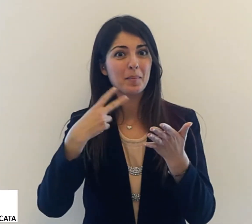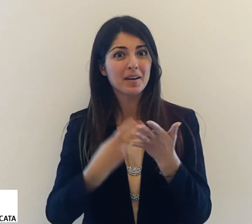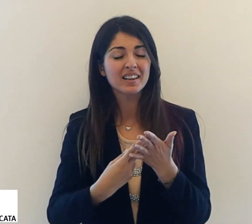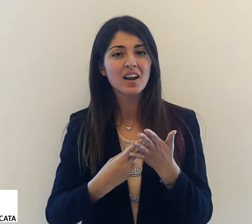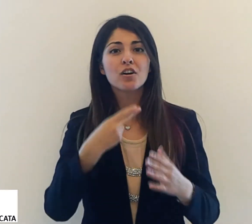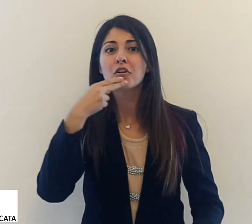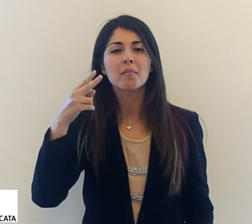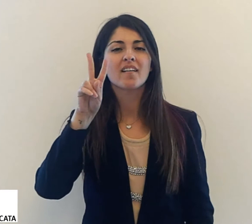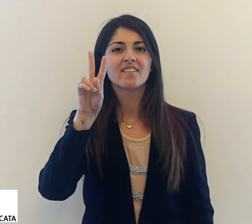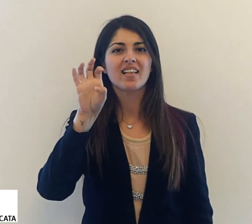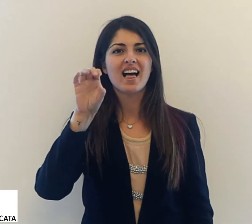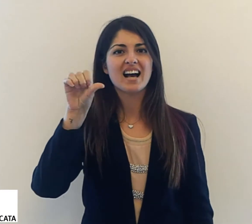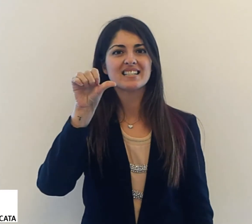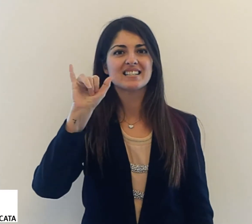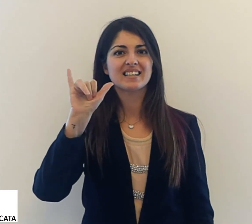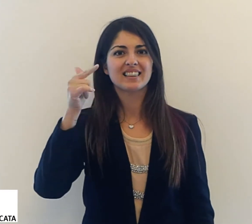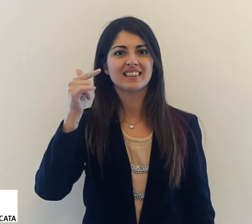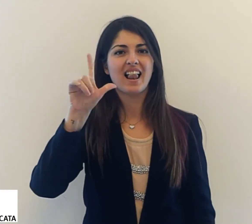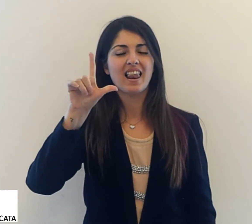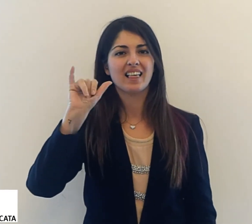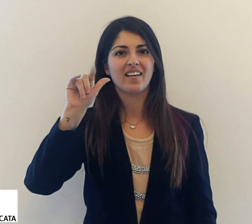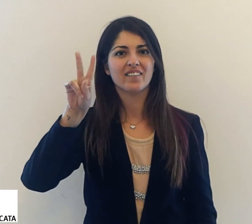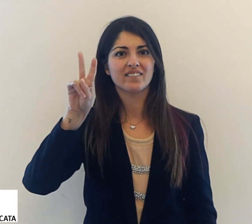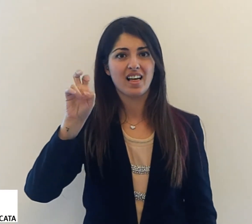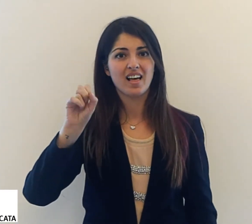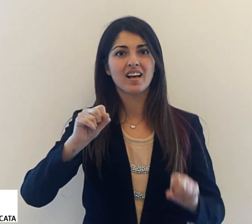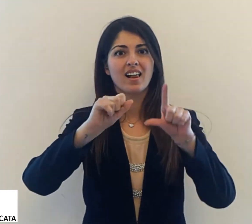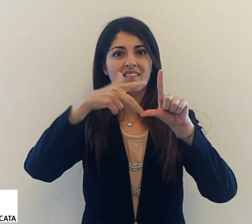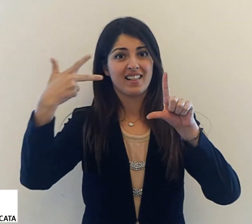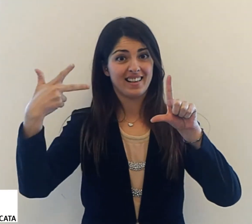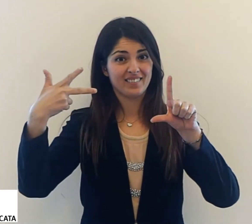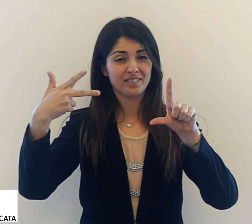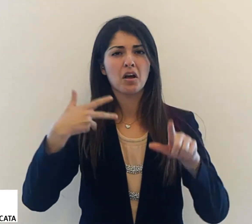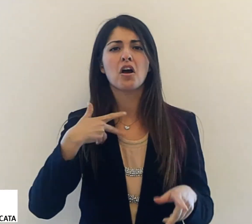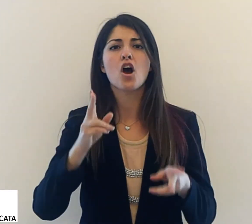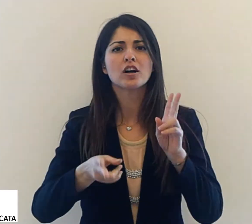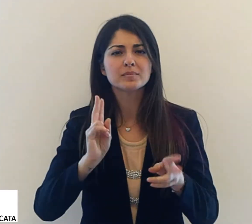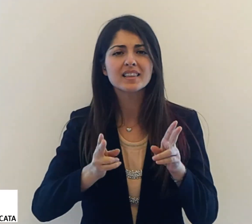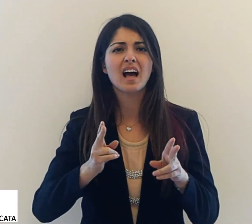il servizio di video-interpretariato a distanza VEASYT Live! per garantire l'accessibilità